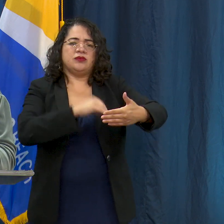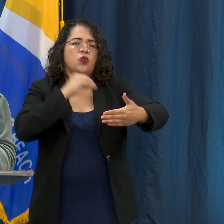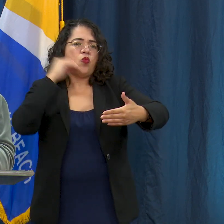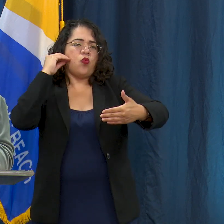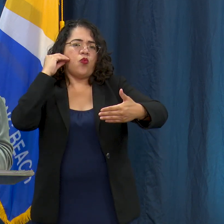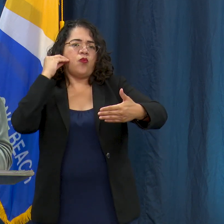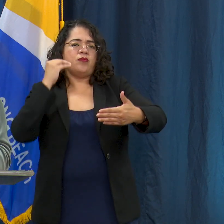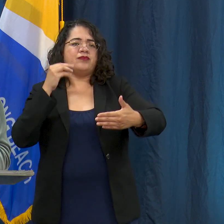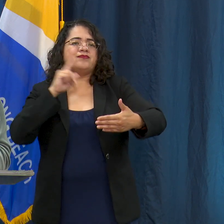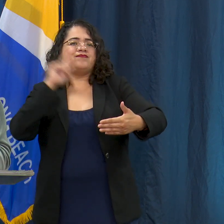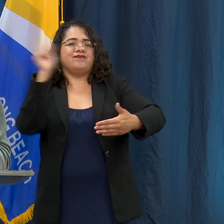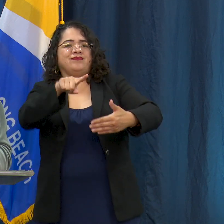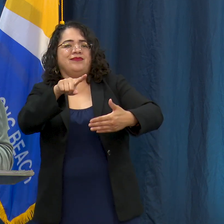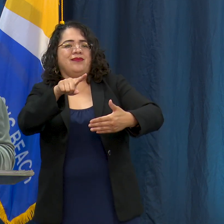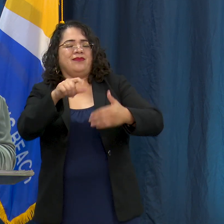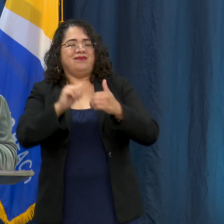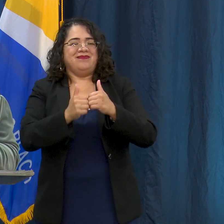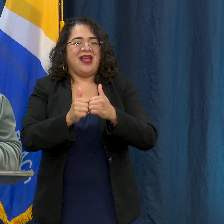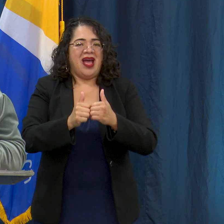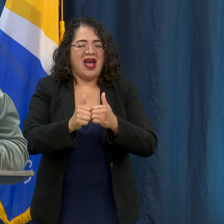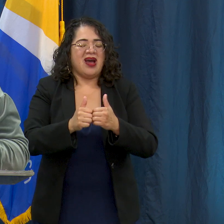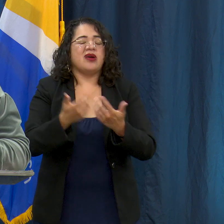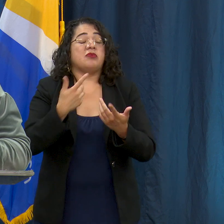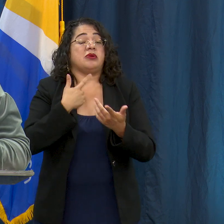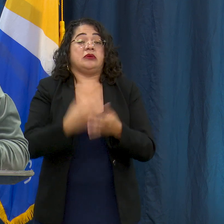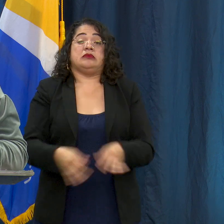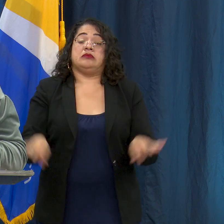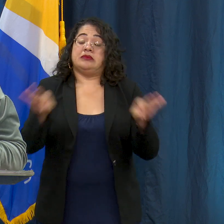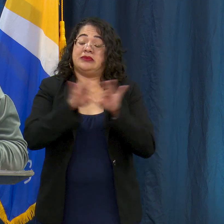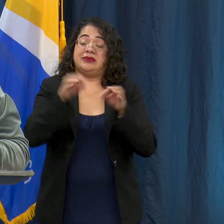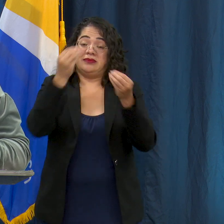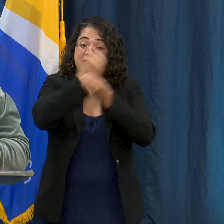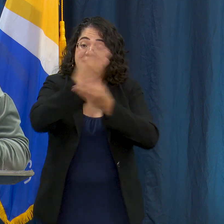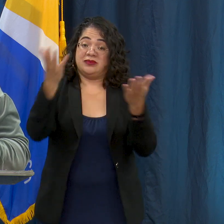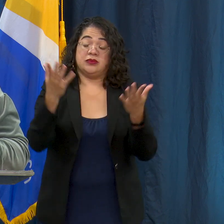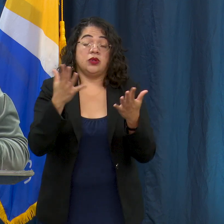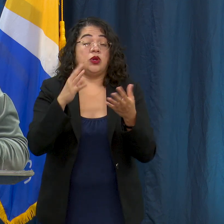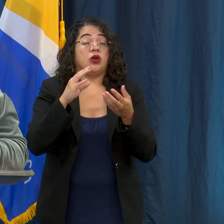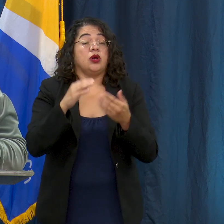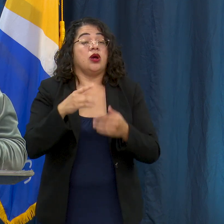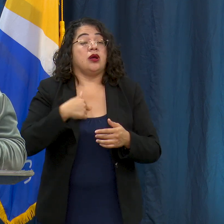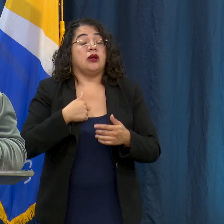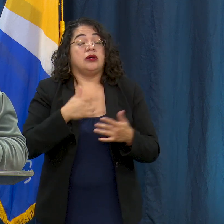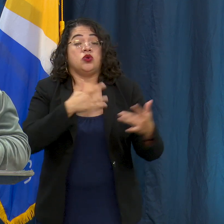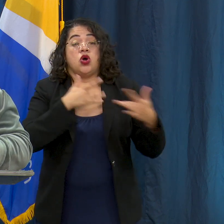adult O's mayores a medida que continúa Mo's abrir la economía MS m presses